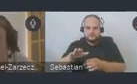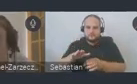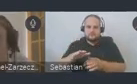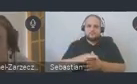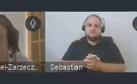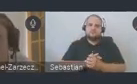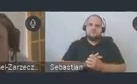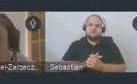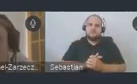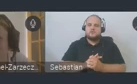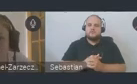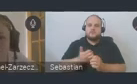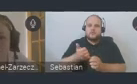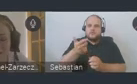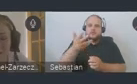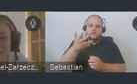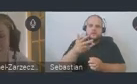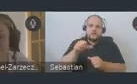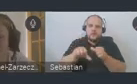Po kilkunastu, czy nawet kilkudziesięciu latach